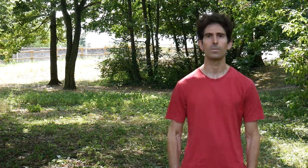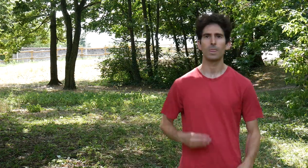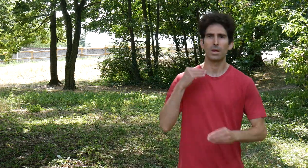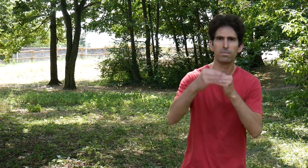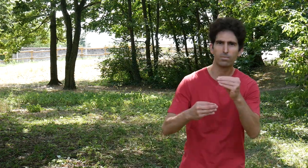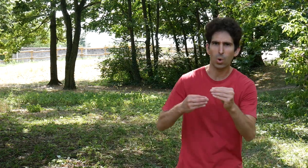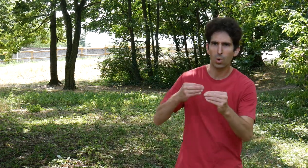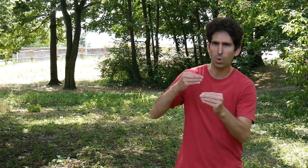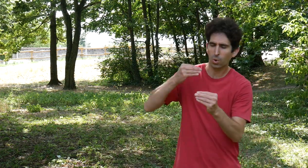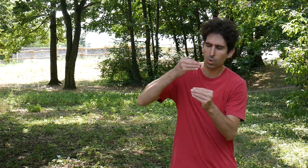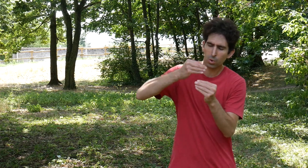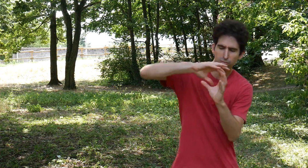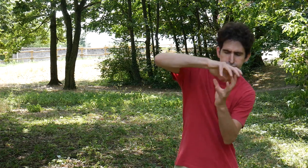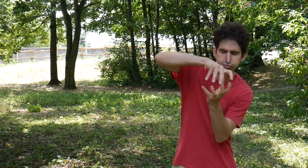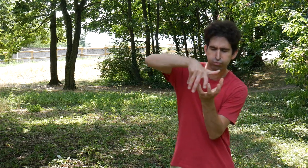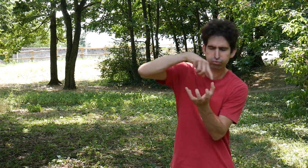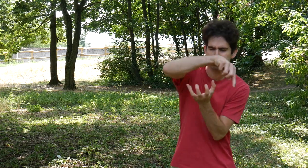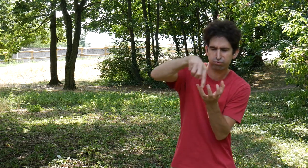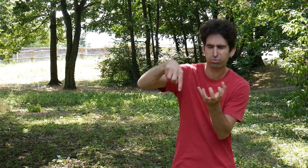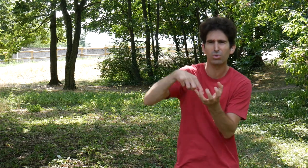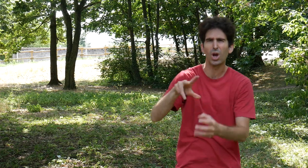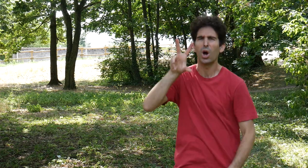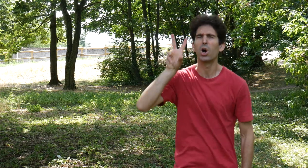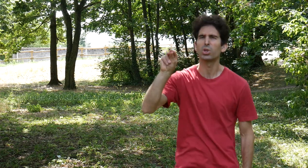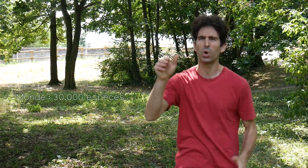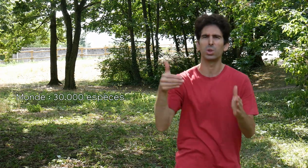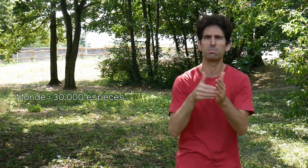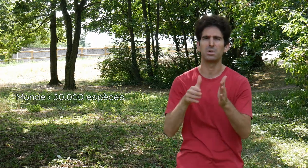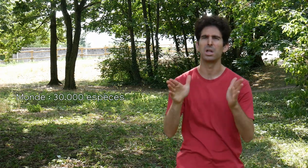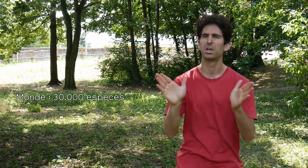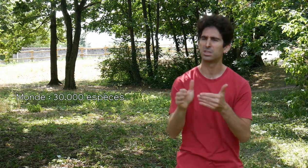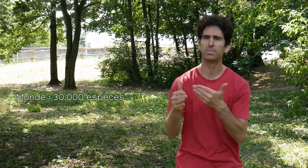Dans le monde existent 30.000 espèces d'abeilles,